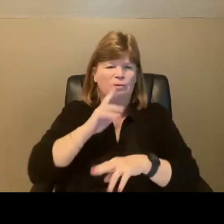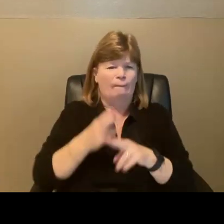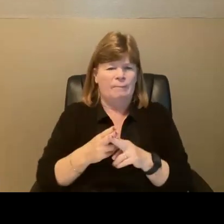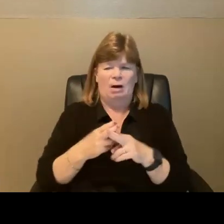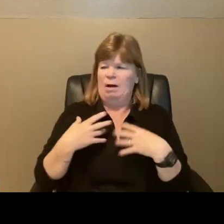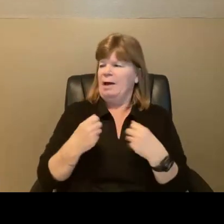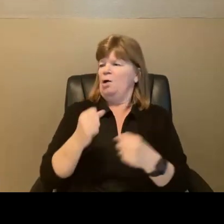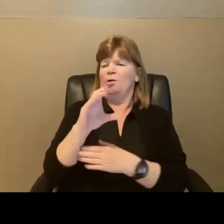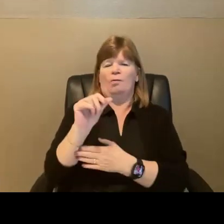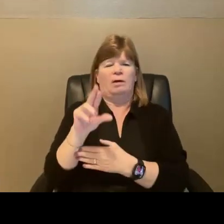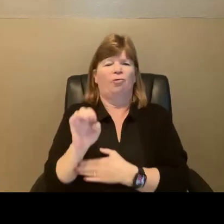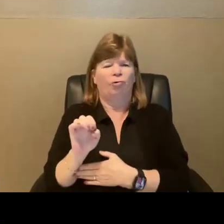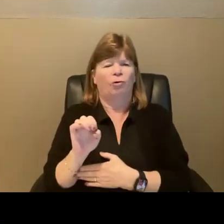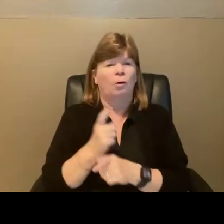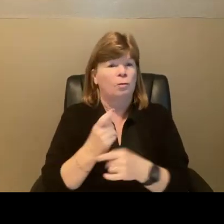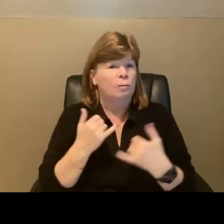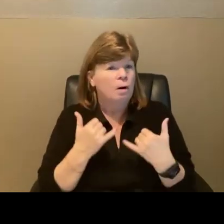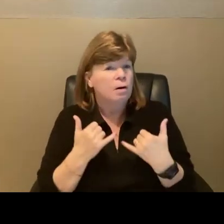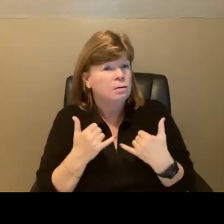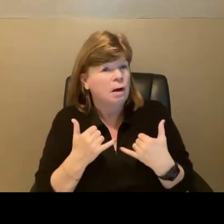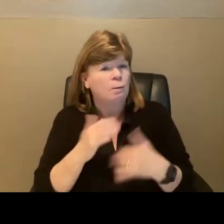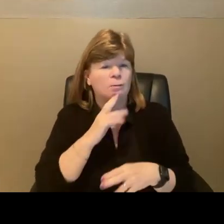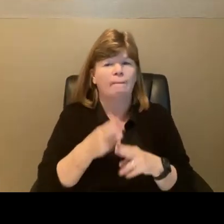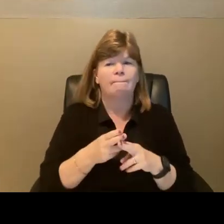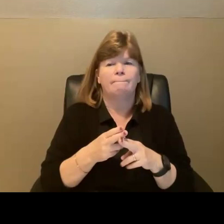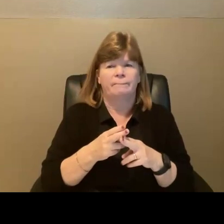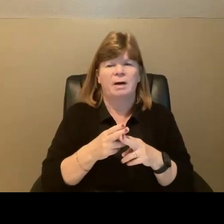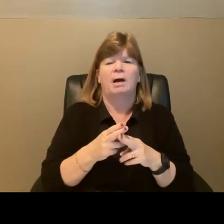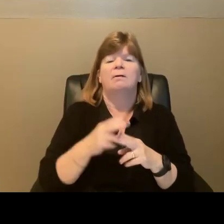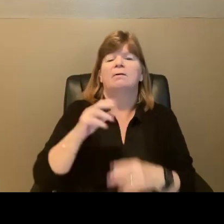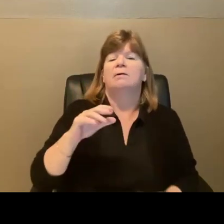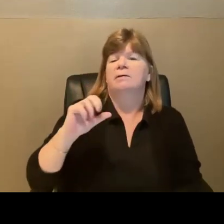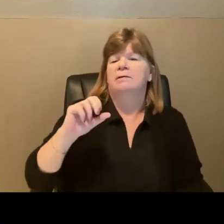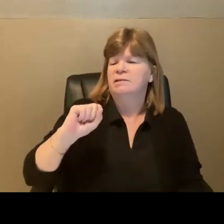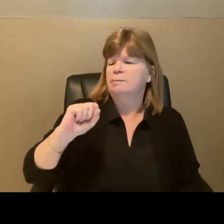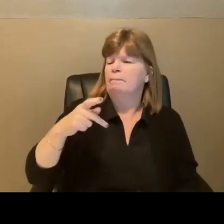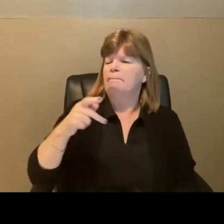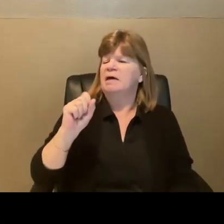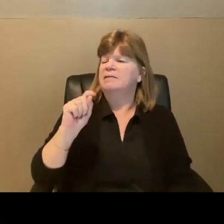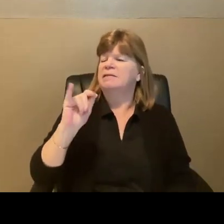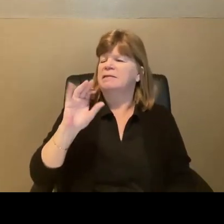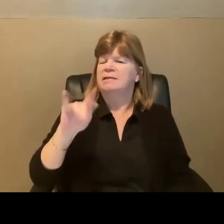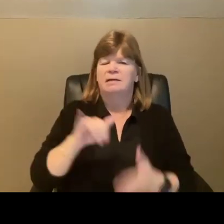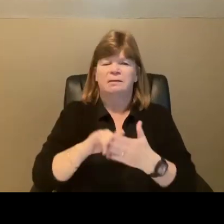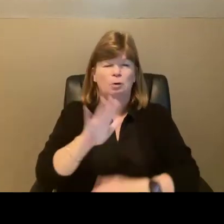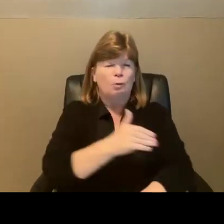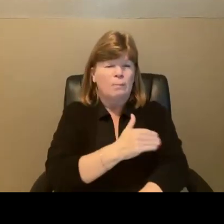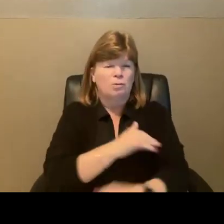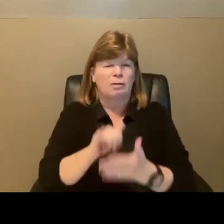Ahora mismo, cuando hablamos de espasticidad, esos músculos que están tensándose y contrayéndose.